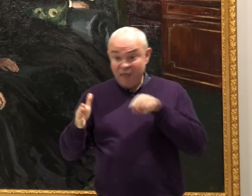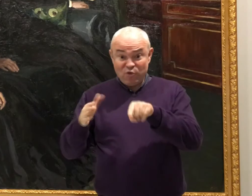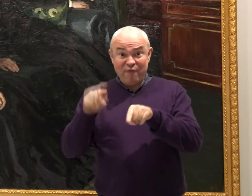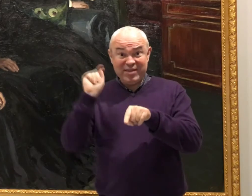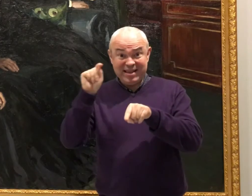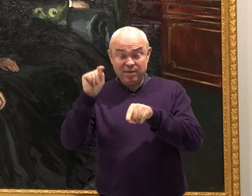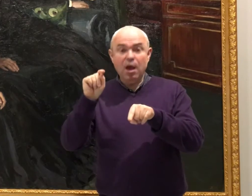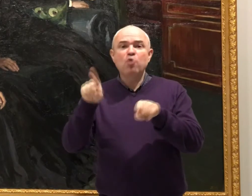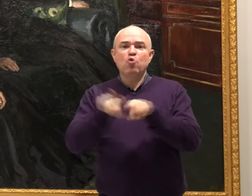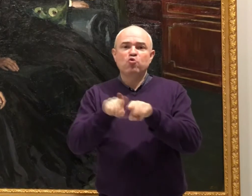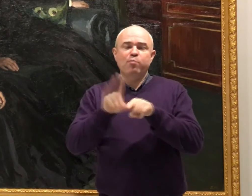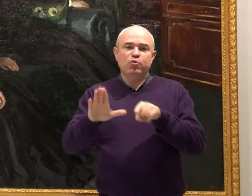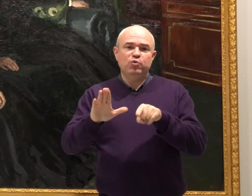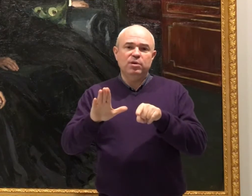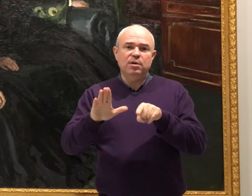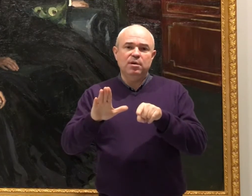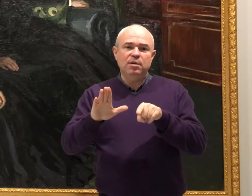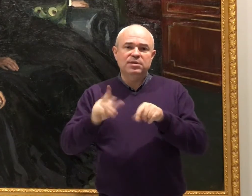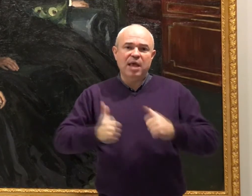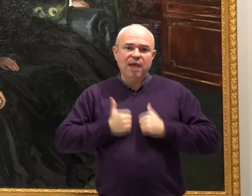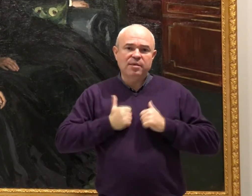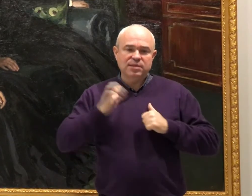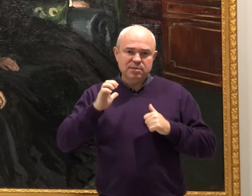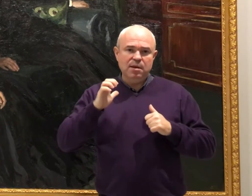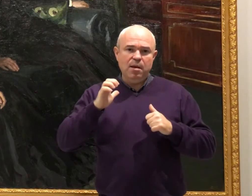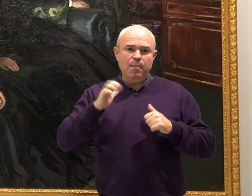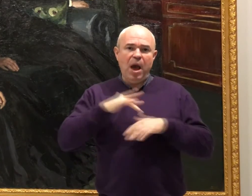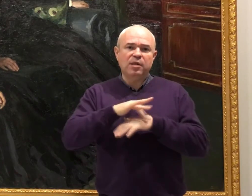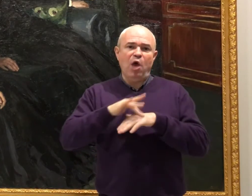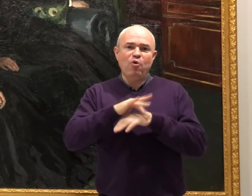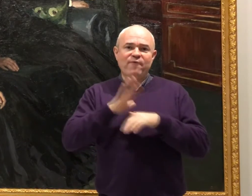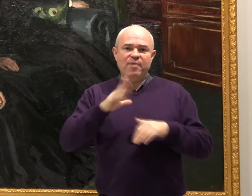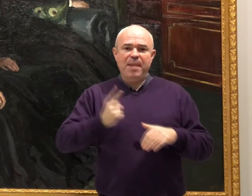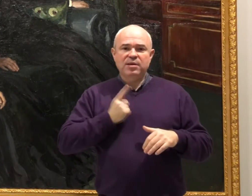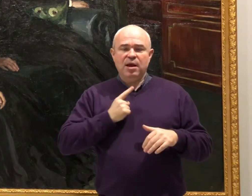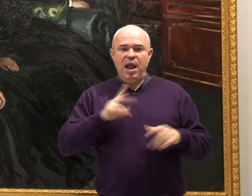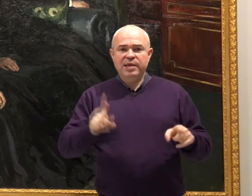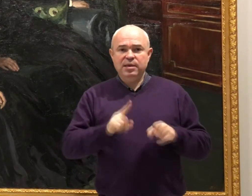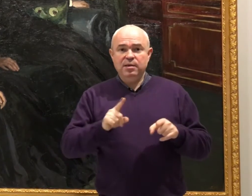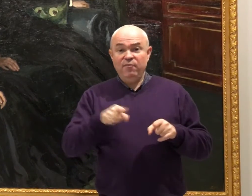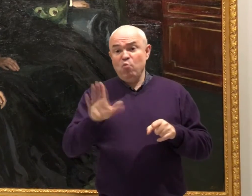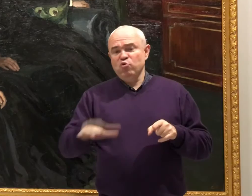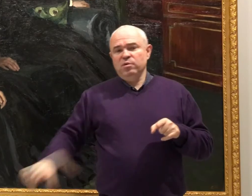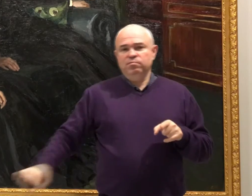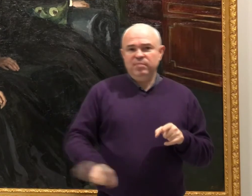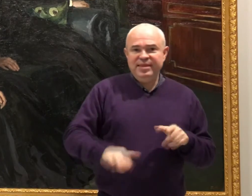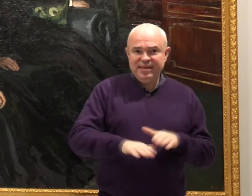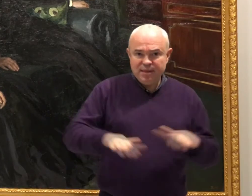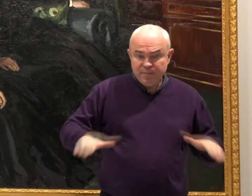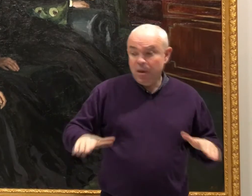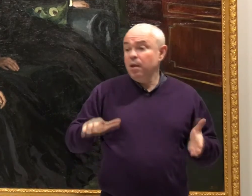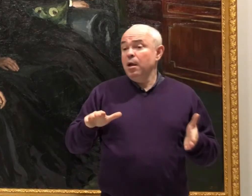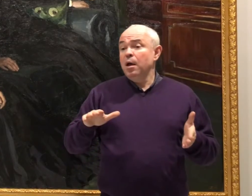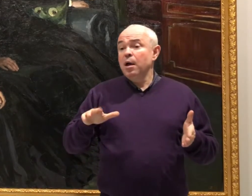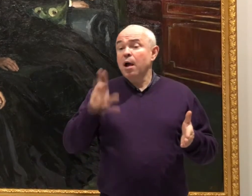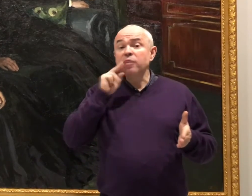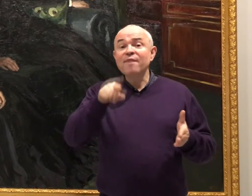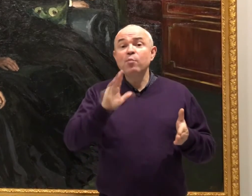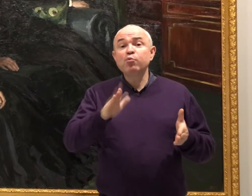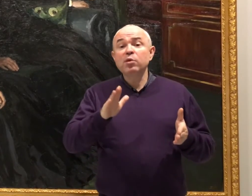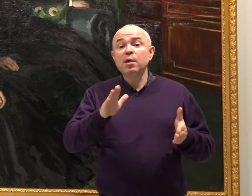В это воскресенье также будут занятия с Мартьяновым. На его мастер-класс вы можете привести детей.